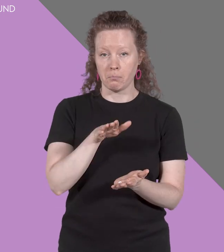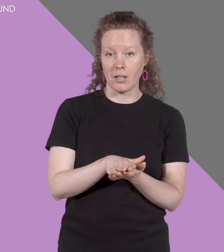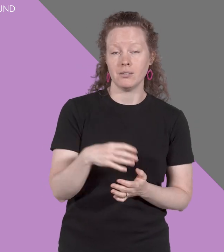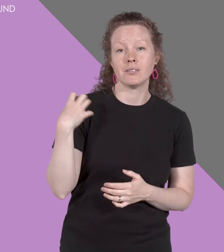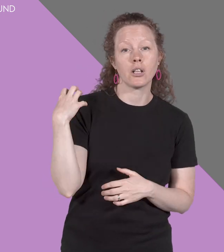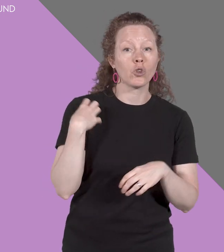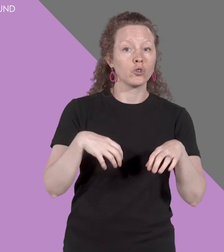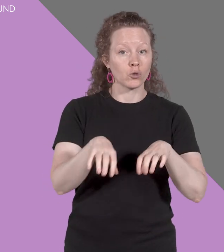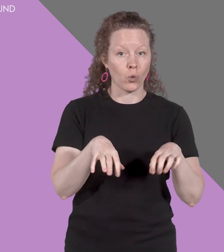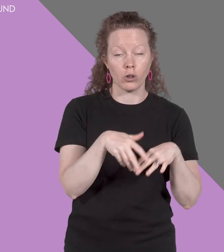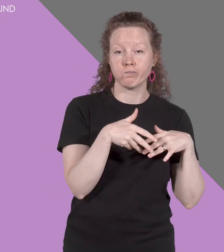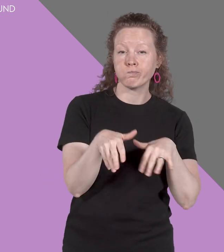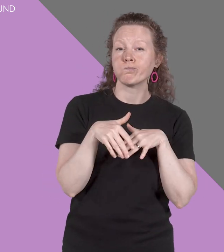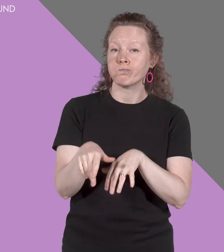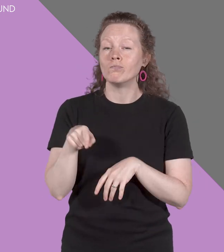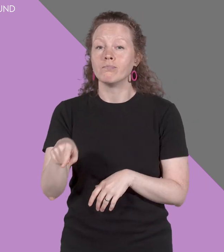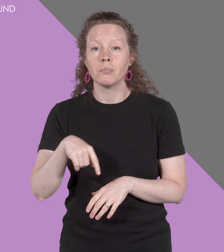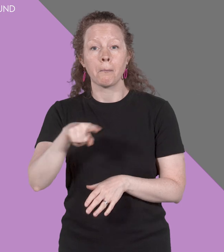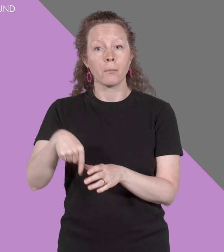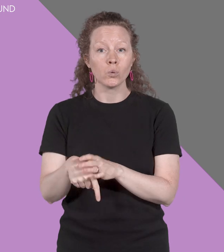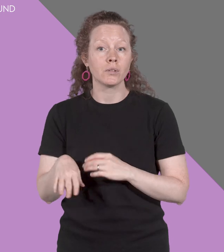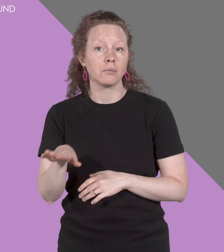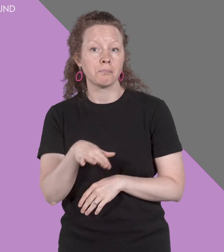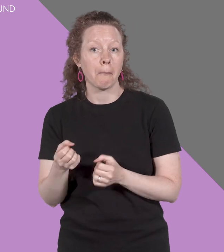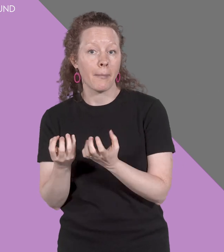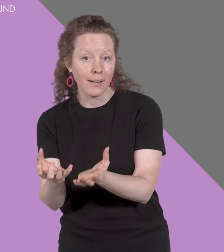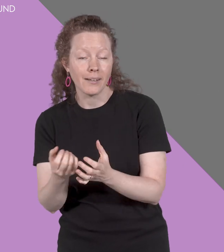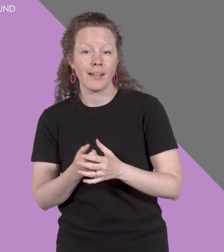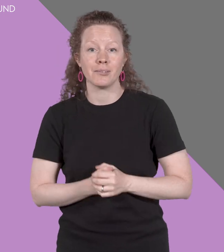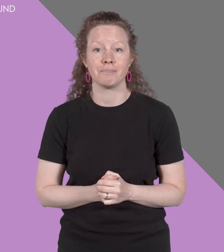varefter den går från Senatstorget till Brunnsparken.